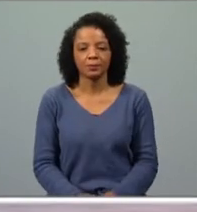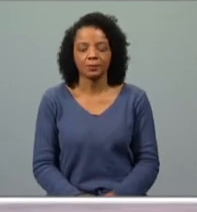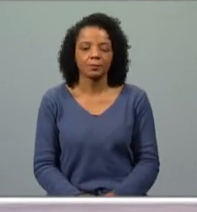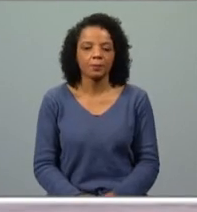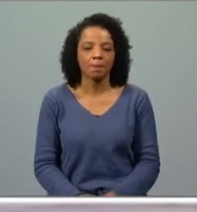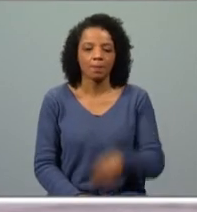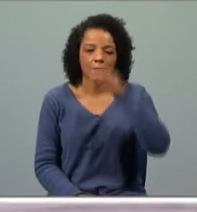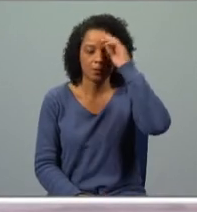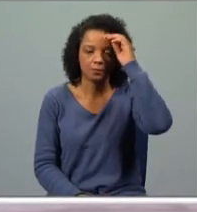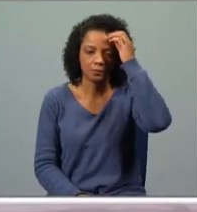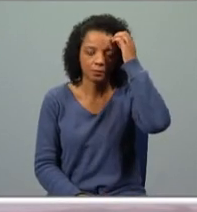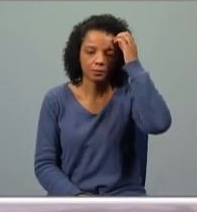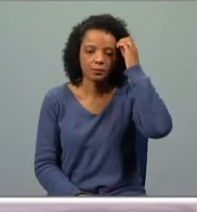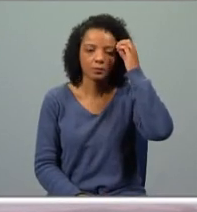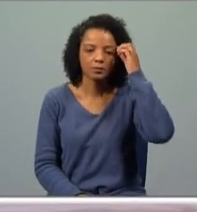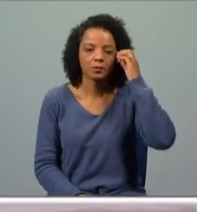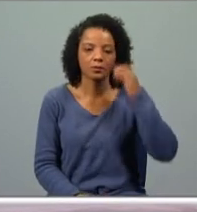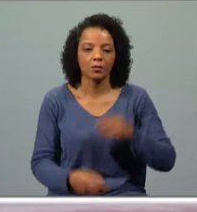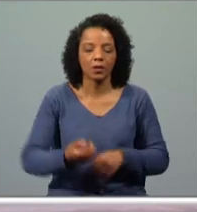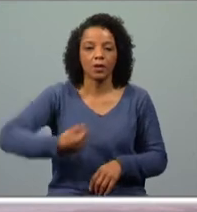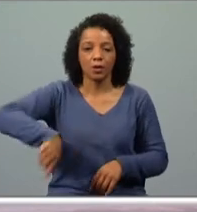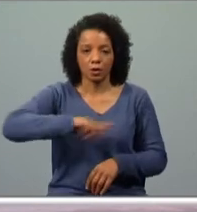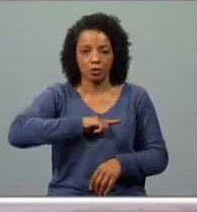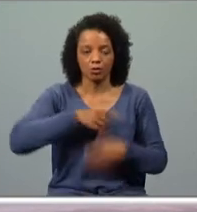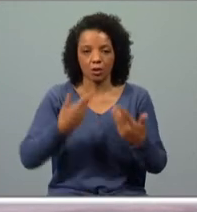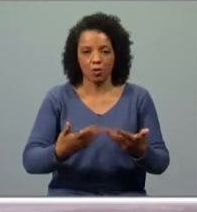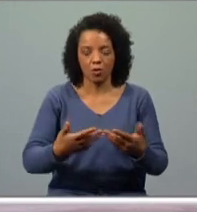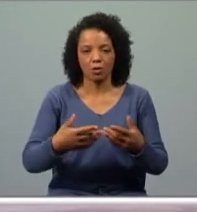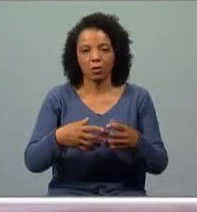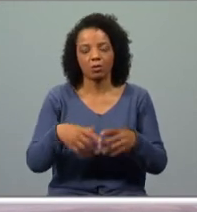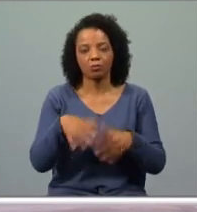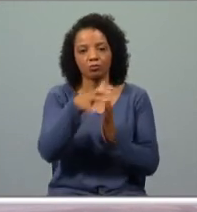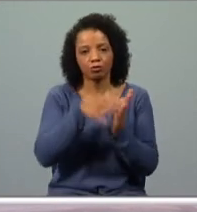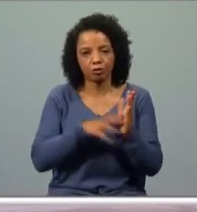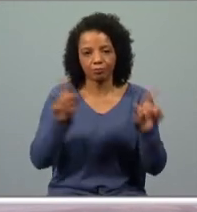mês de certos que nós tivemos agora aqui a ver temos um narrador que não 確定我們現在在這裡的一個月看我們有一個敘述者